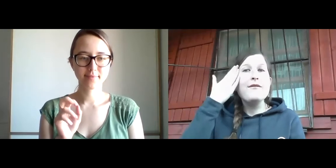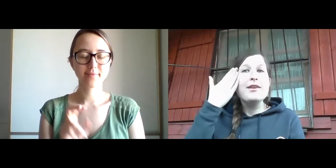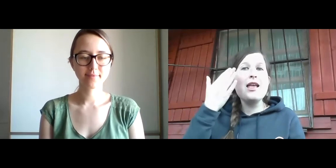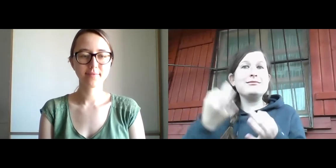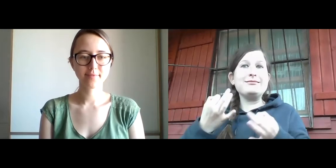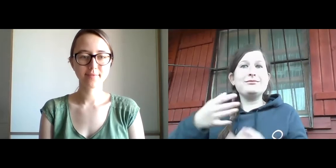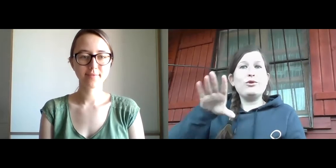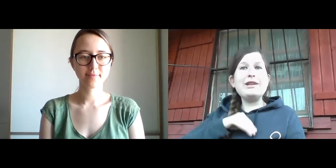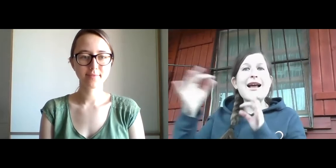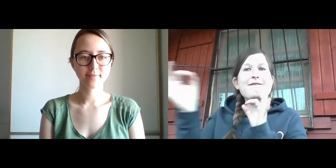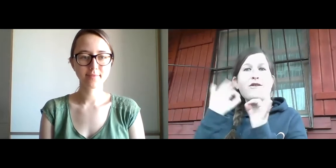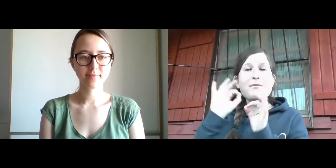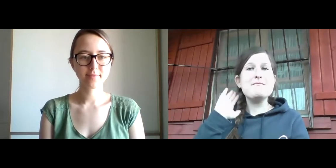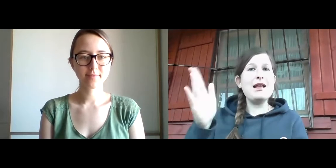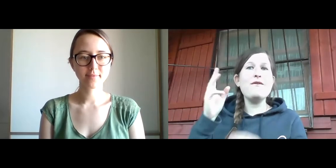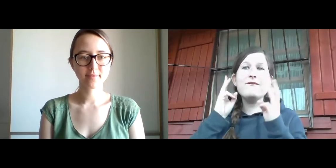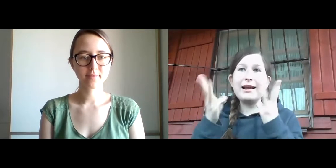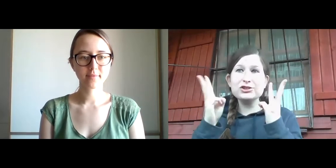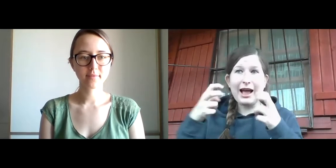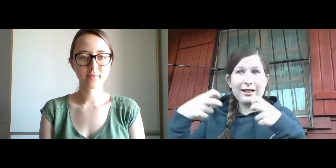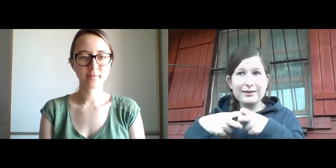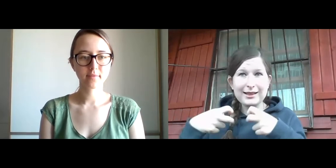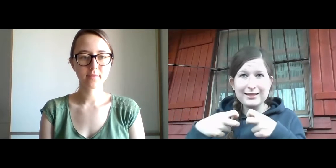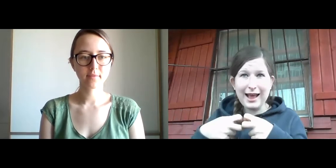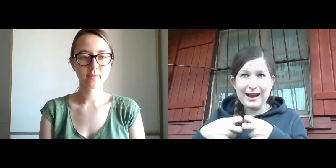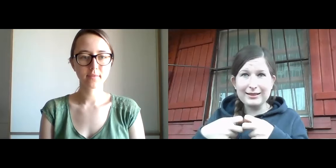I wiesz co? Przed chwilą dostałam informację, że będą warsztaty online.